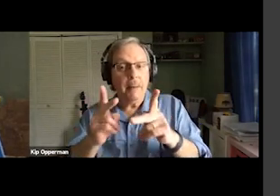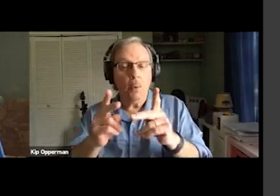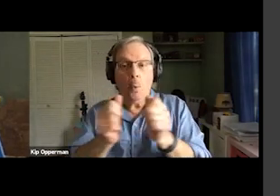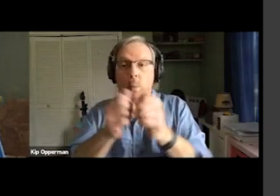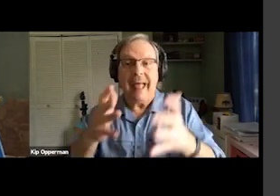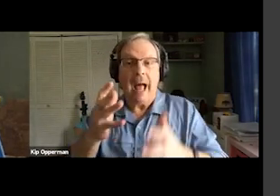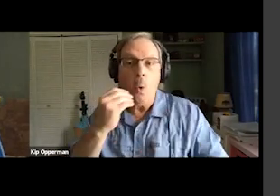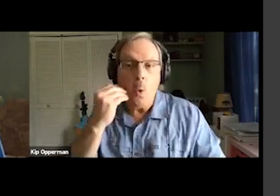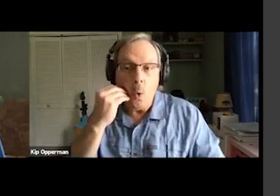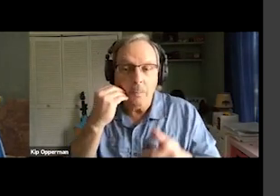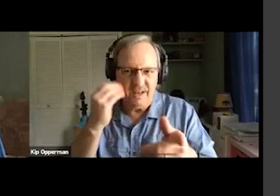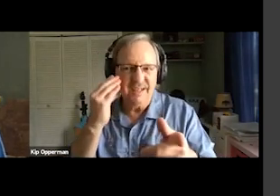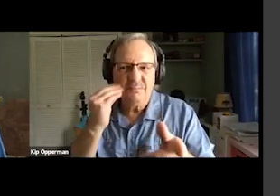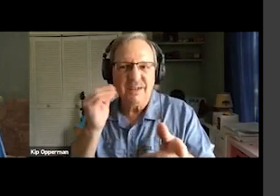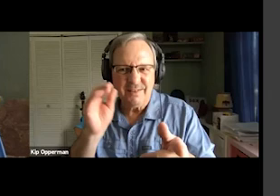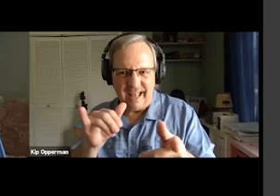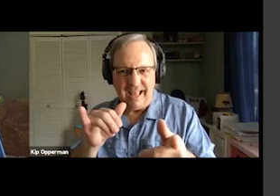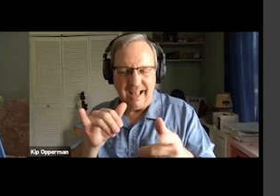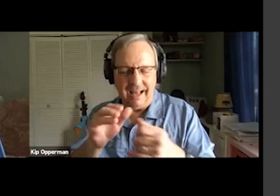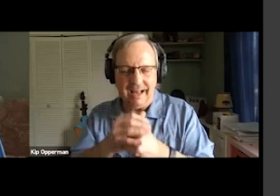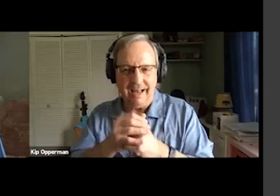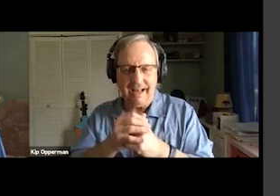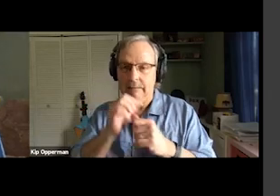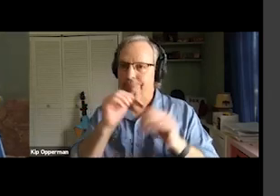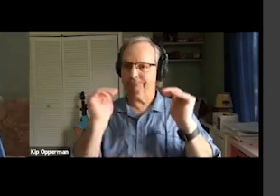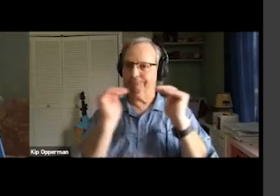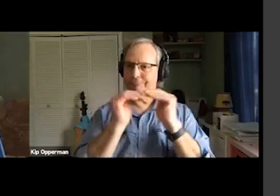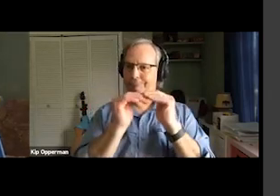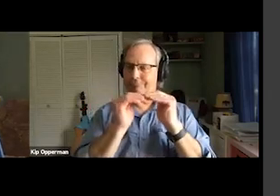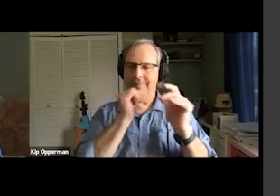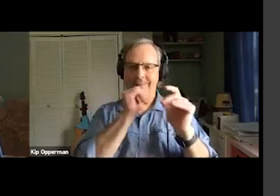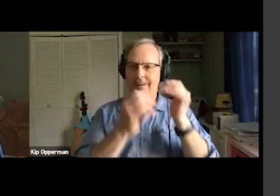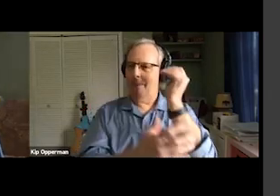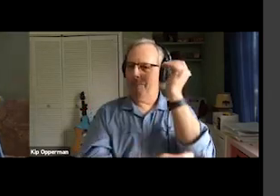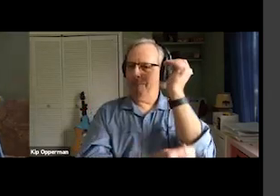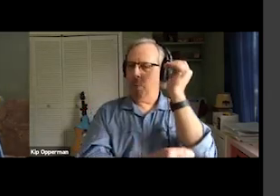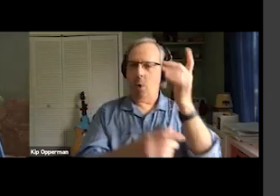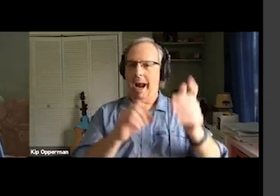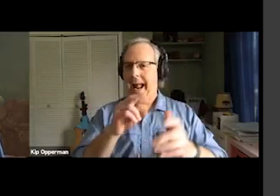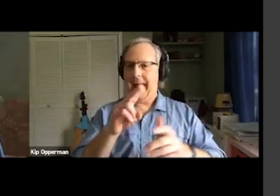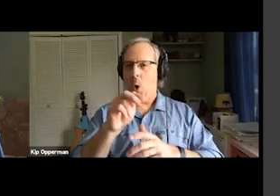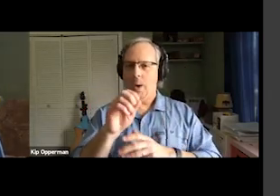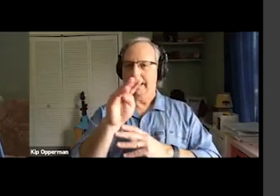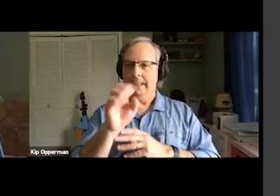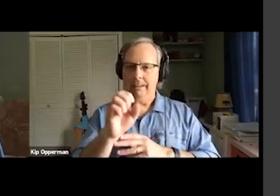Irónicamente, las desigualdades en la atención médica, los malos resultados que reflejan el racismo sistémico, la injusticia, las barreras,